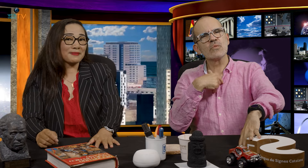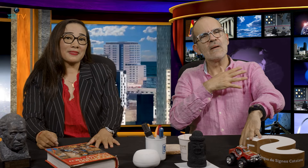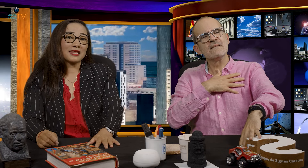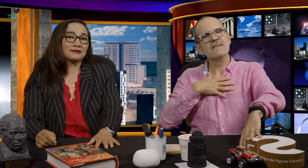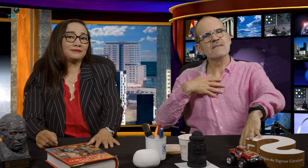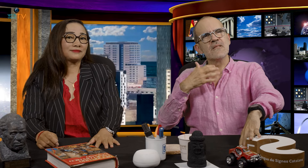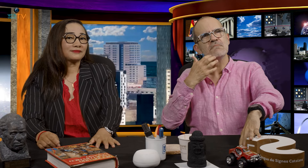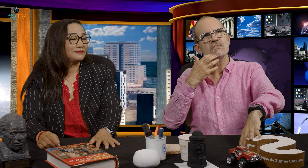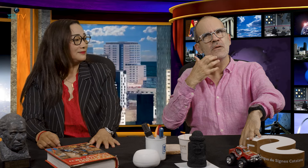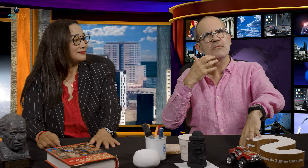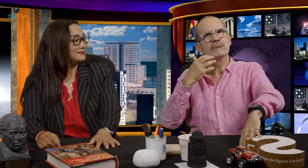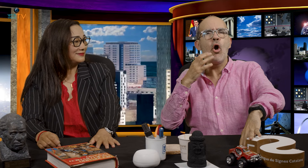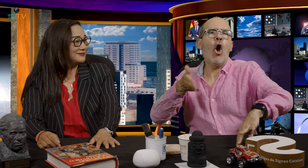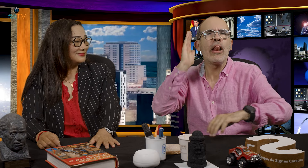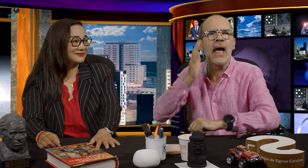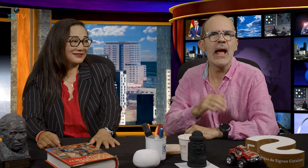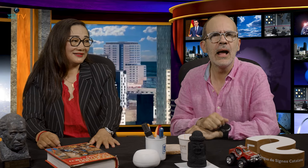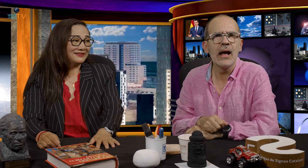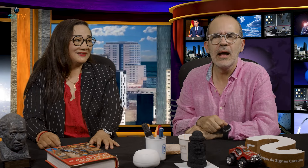Mmm, si quiero decir “hola”, ¿cómo se dice?